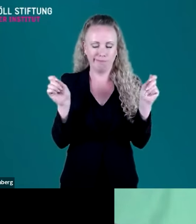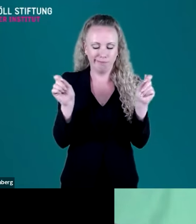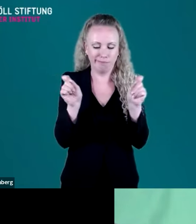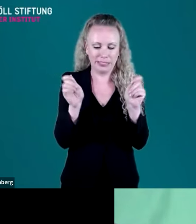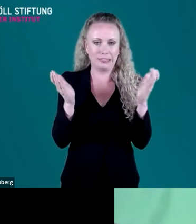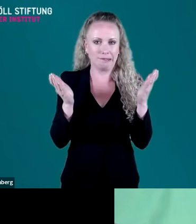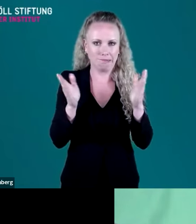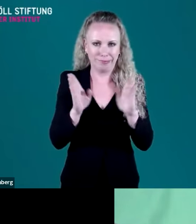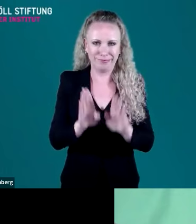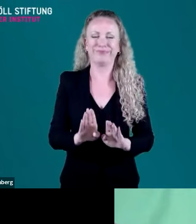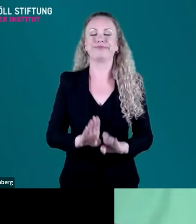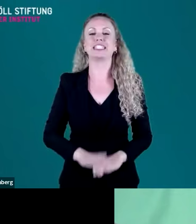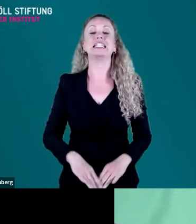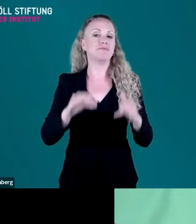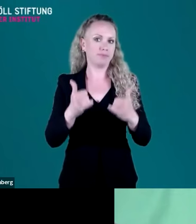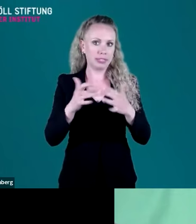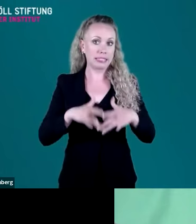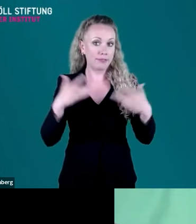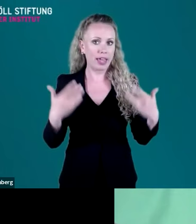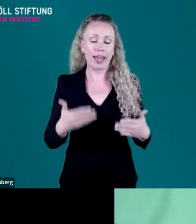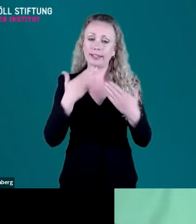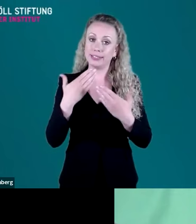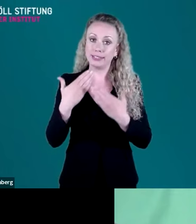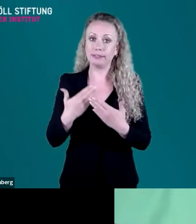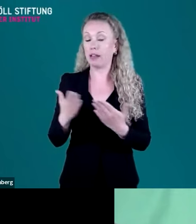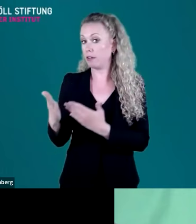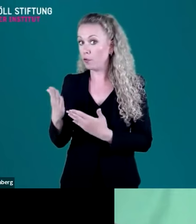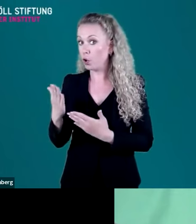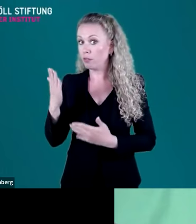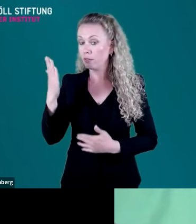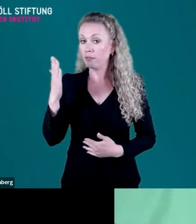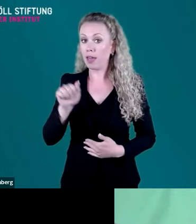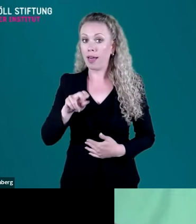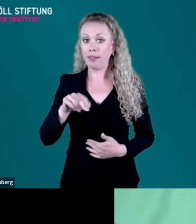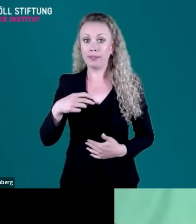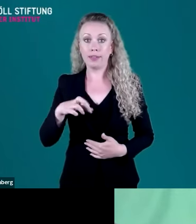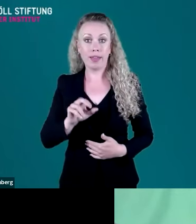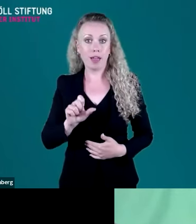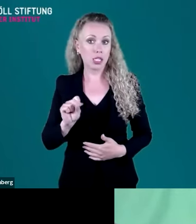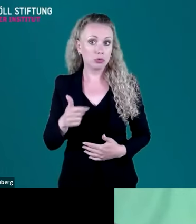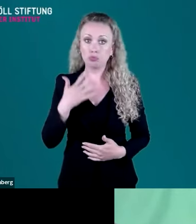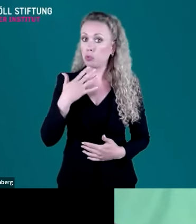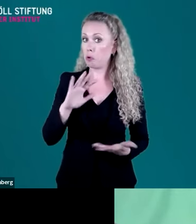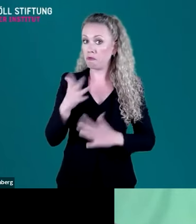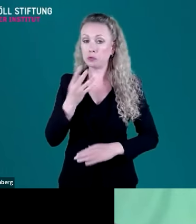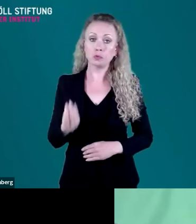Ich möchte mich ganz herzlich bedanken bei dir, Andreas, es sei denn, du hast jetzt noch einen Punkt, den du gerne noch ergänzen wollen würdest.